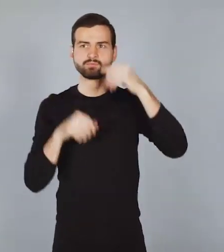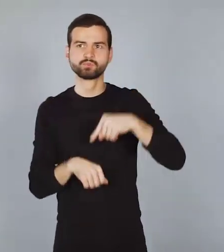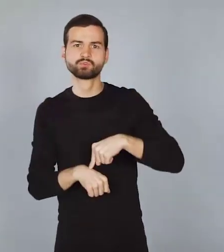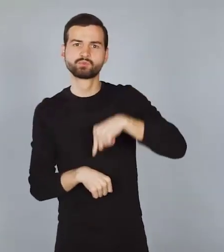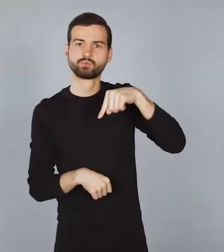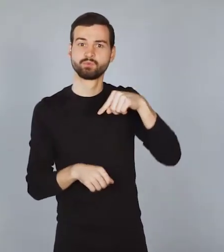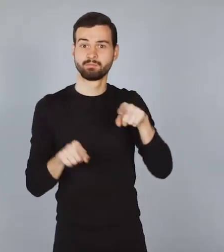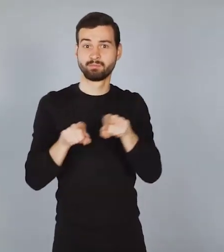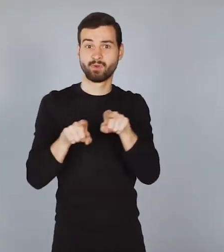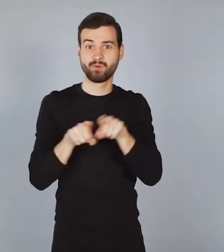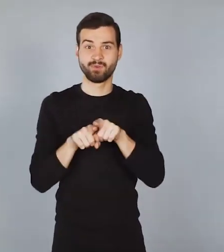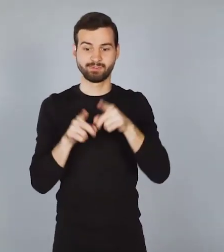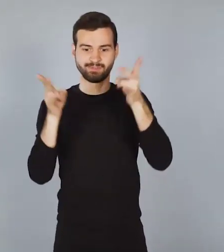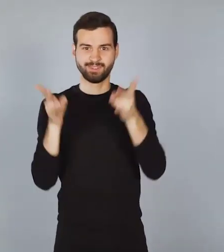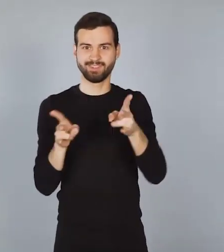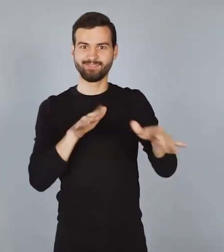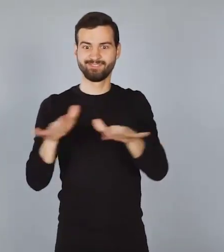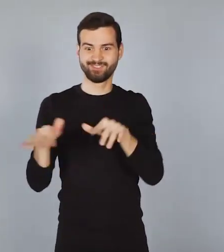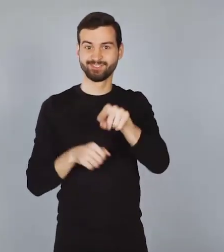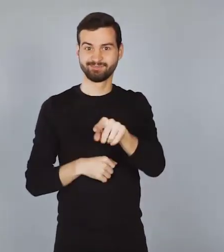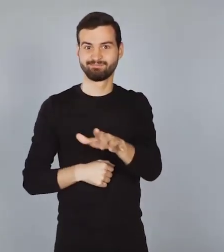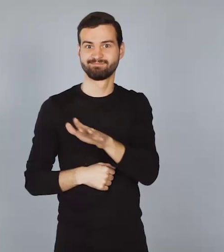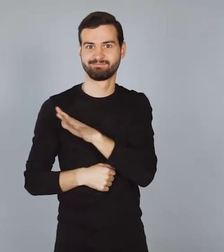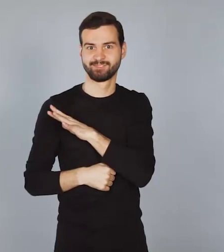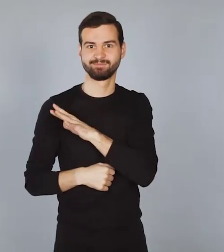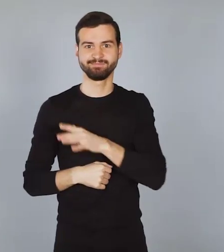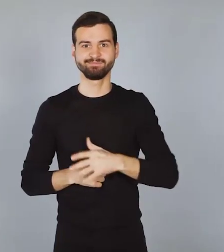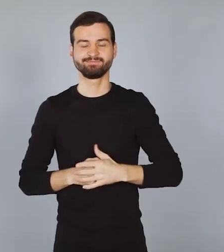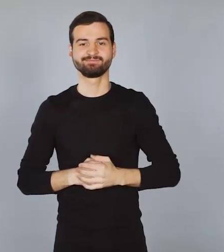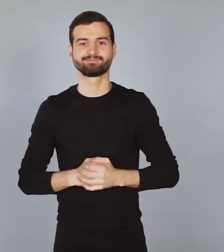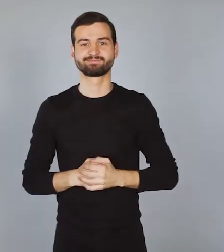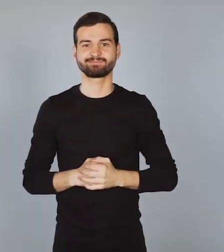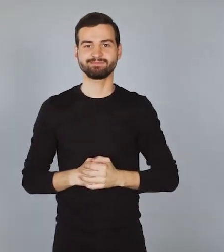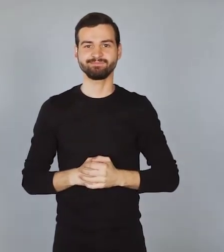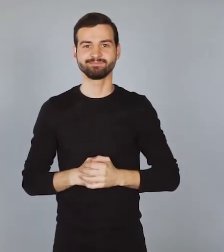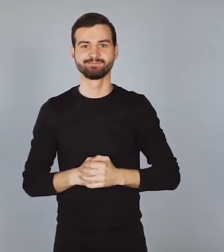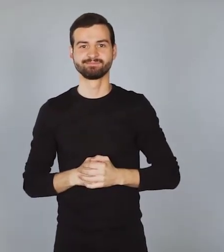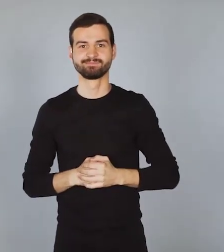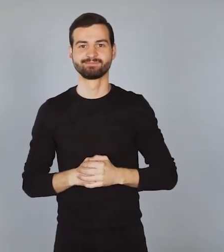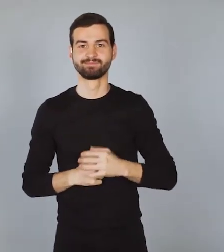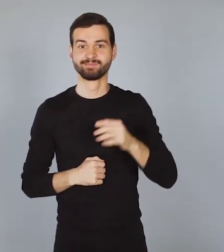что он почувствовал себя участником этих трагических событий.